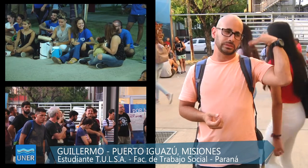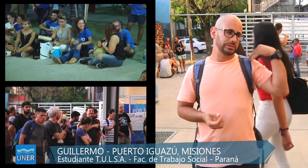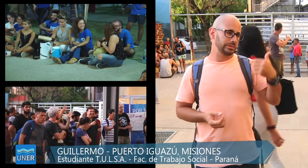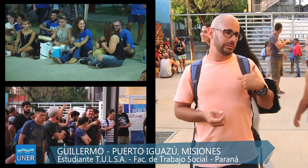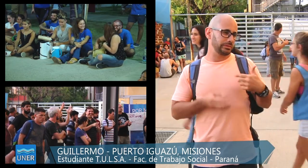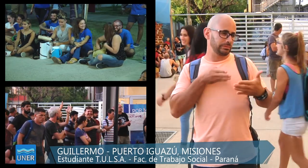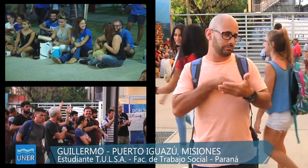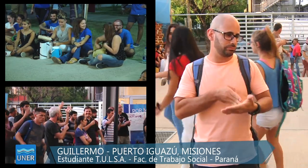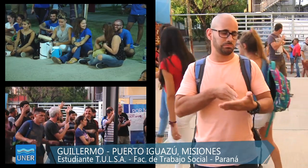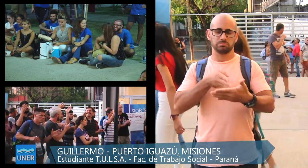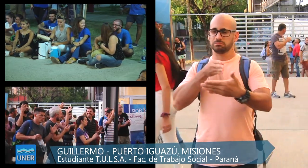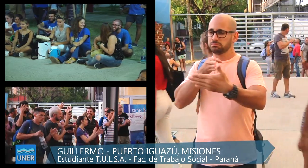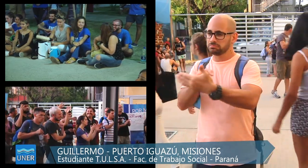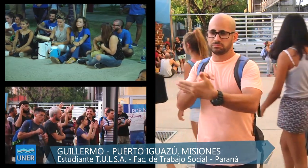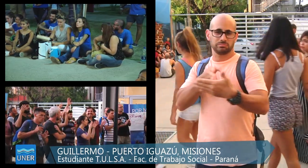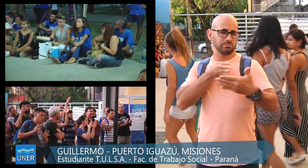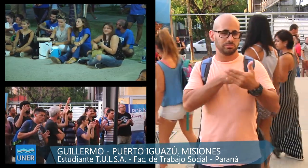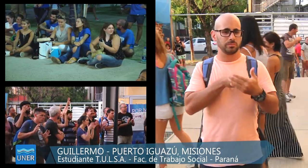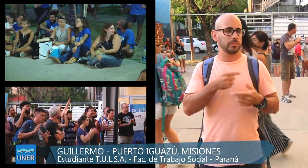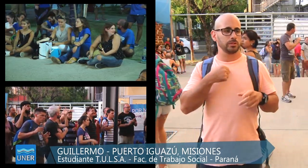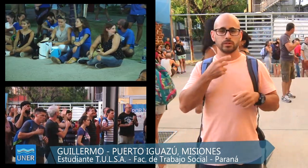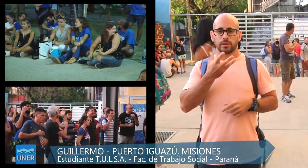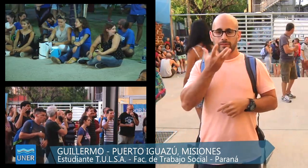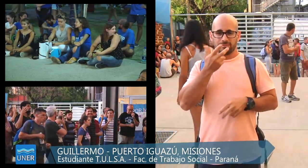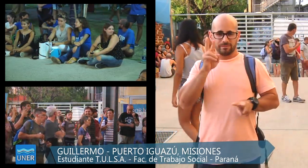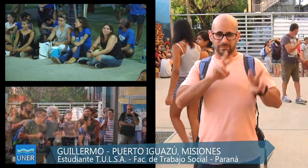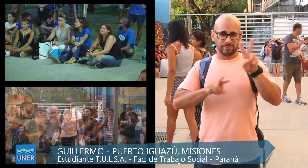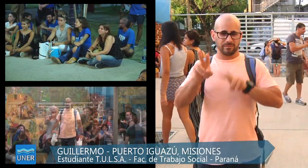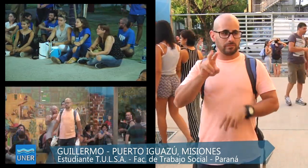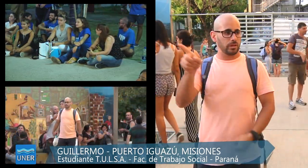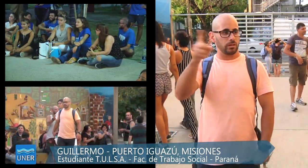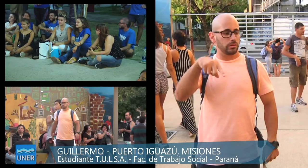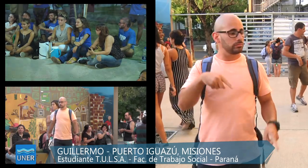no podía acceder a estos espacios. Entonces buscaba diferentes lugares, yo me